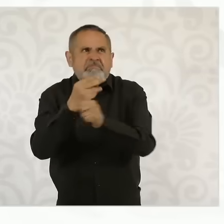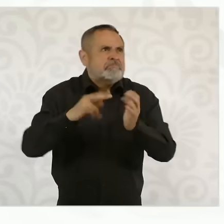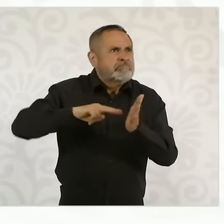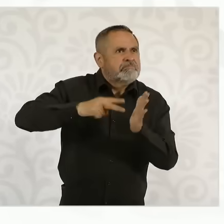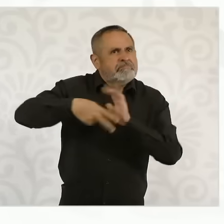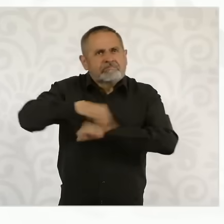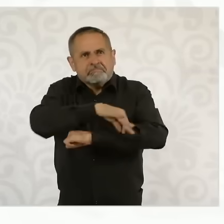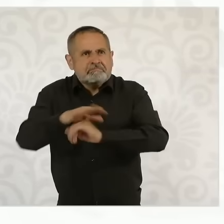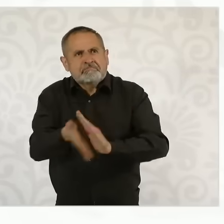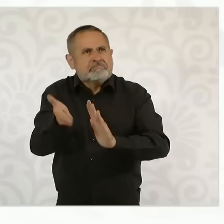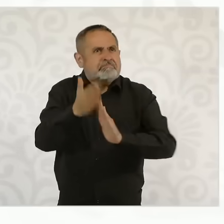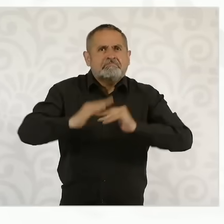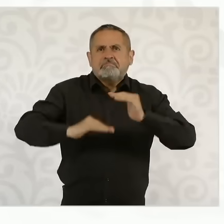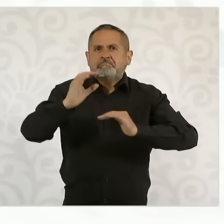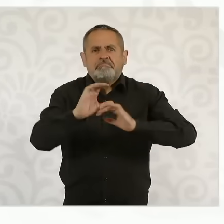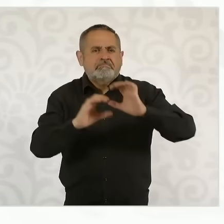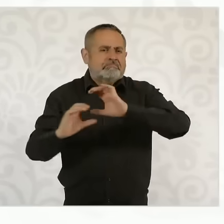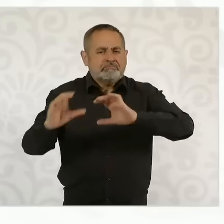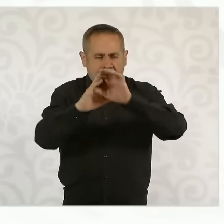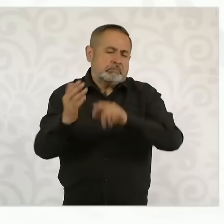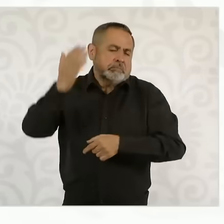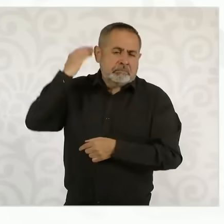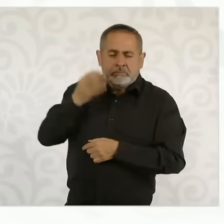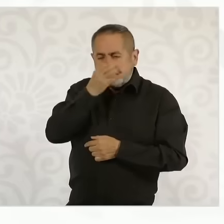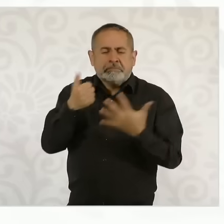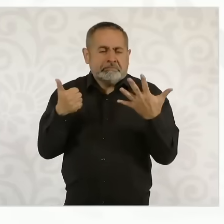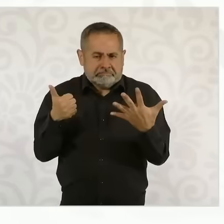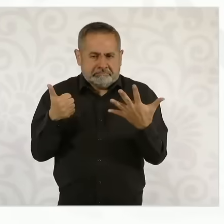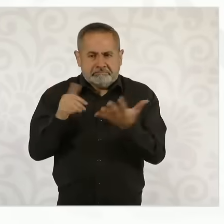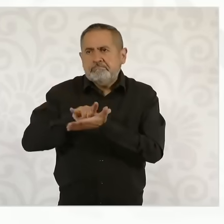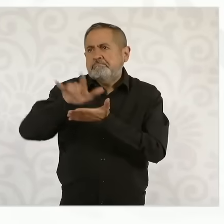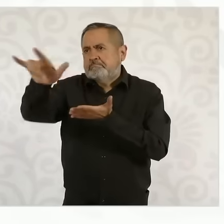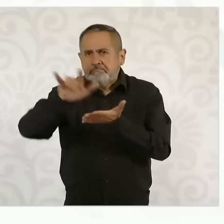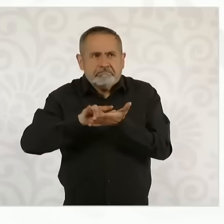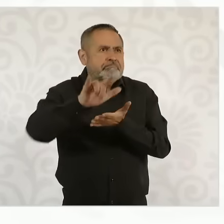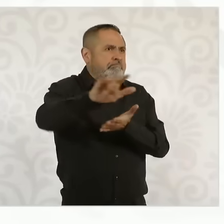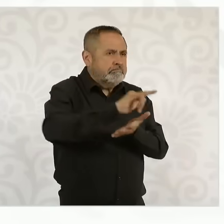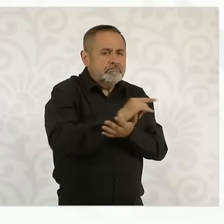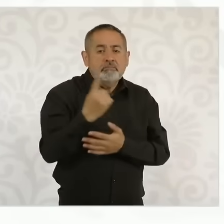en aquella época únicamente con seis rutas nacionales y una internacional y actualmente